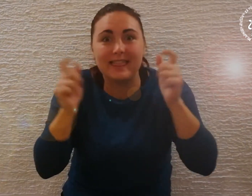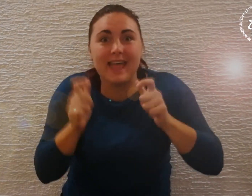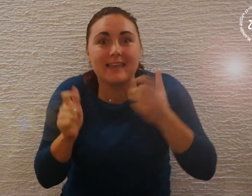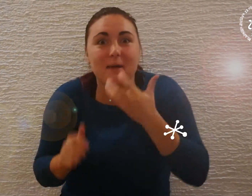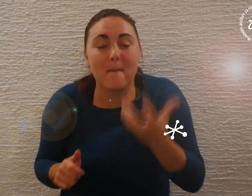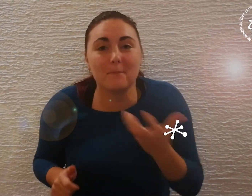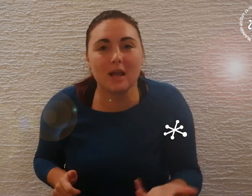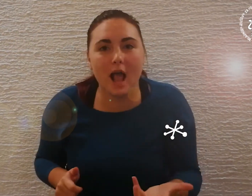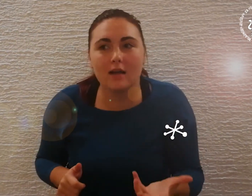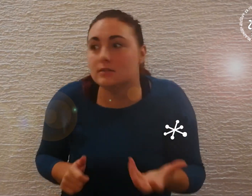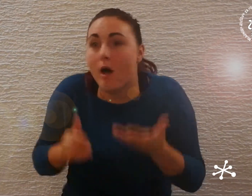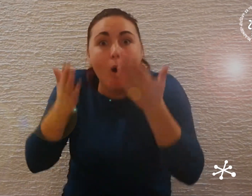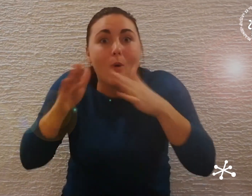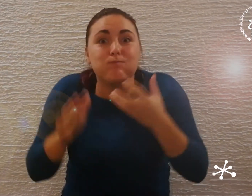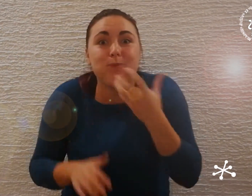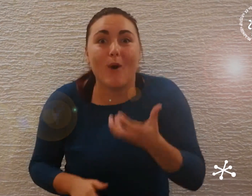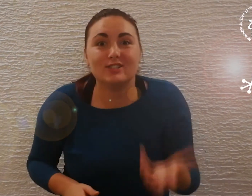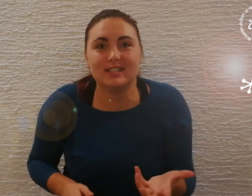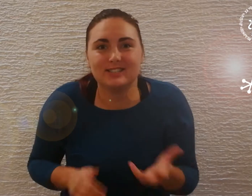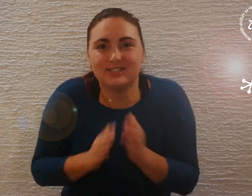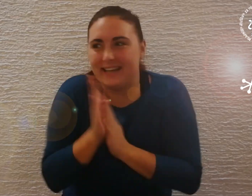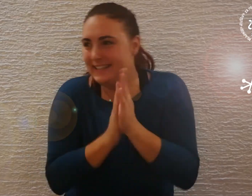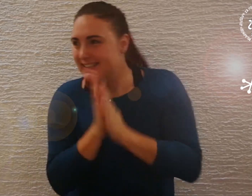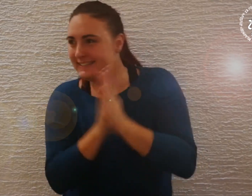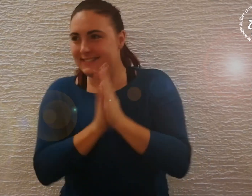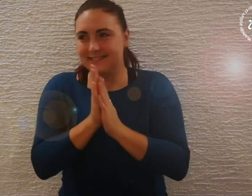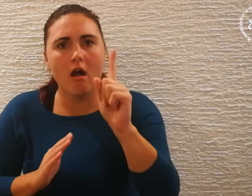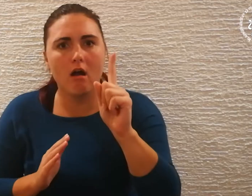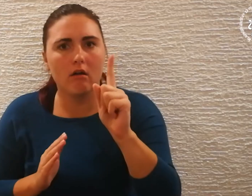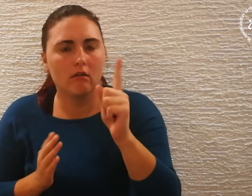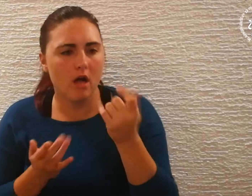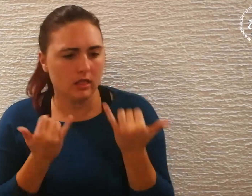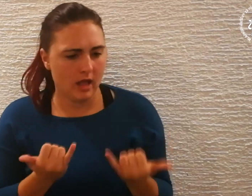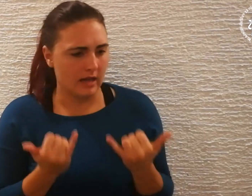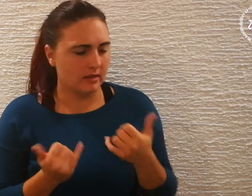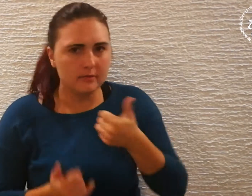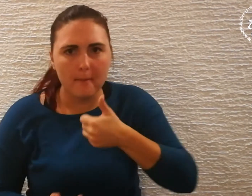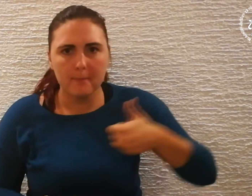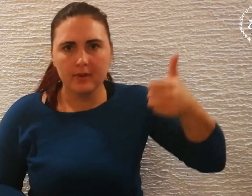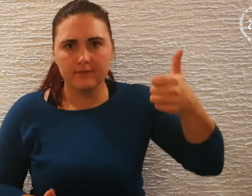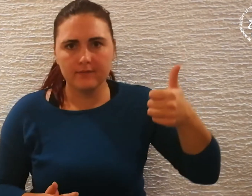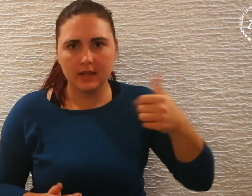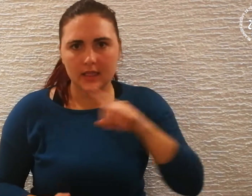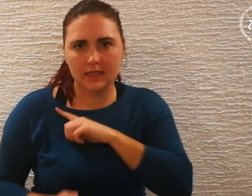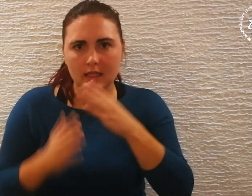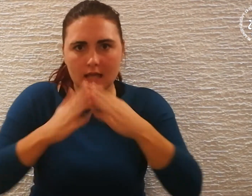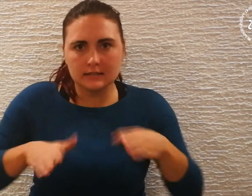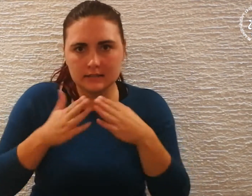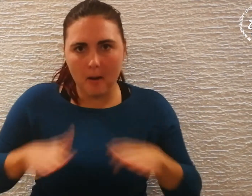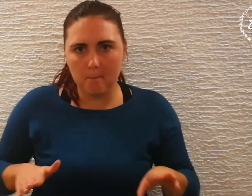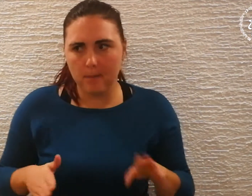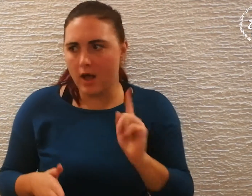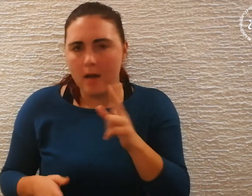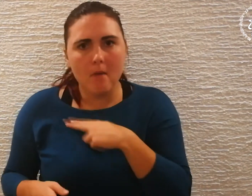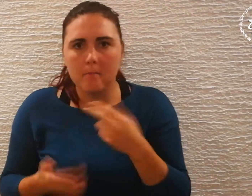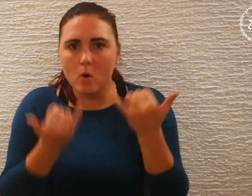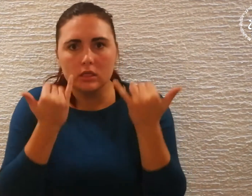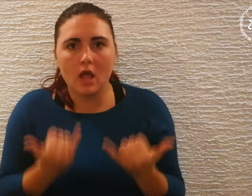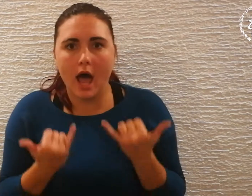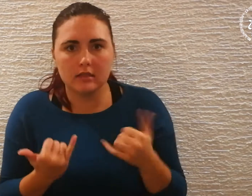dedek mraz, Božič! Jeeej!!! A, danes je 1. december. Kaj imamo danes?